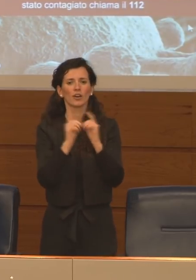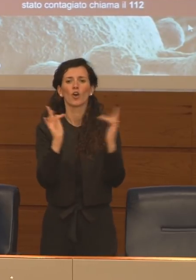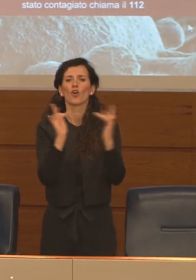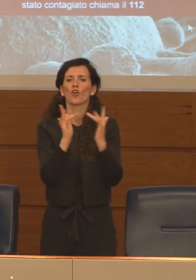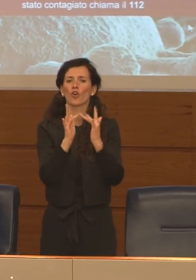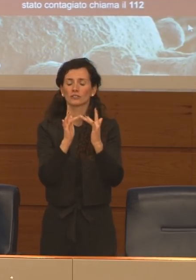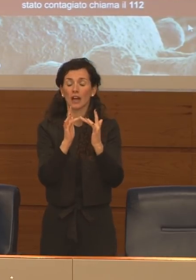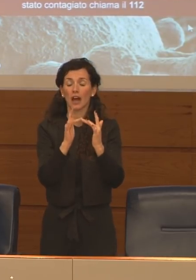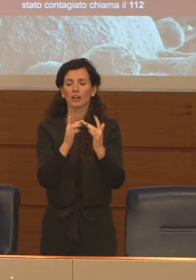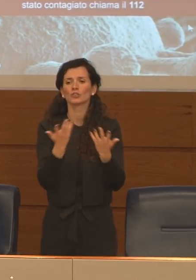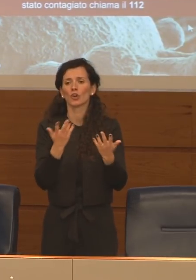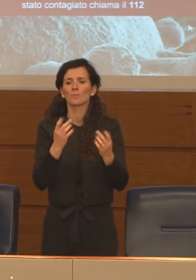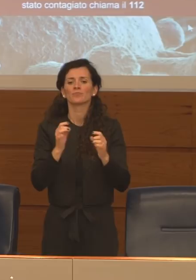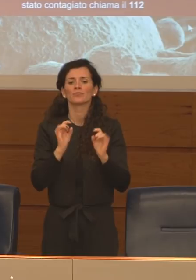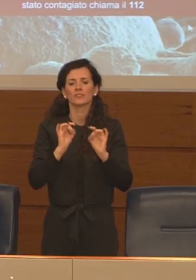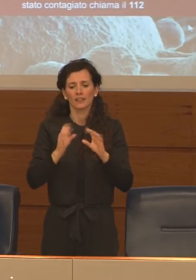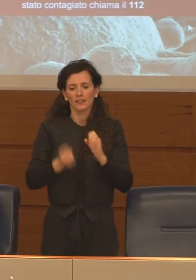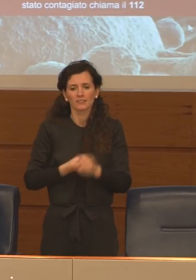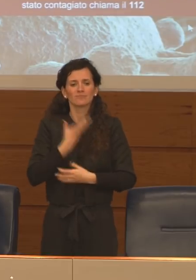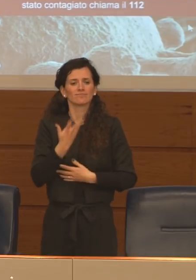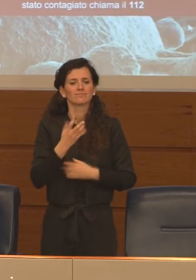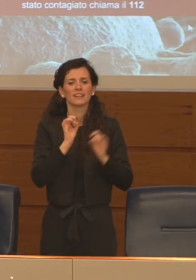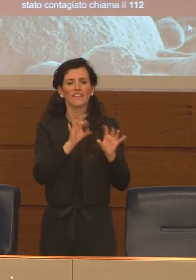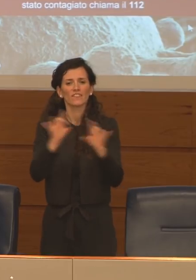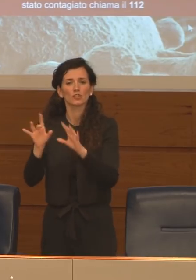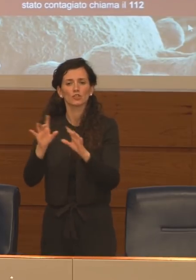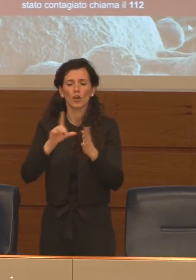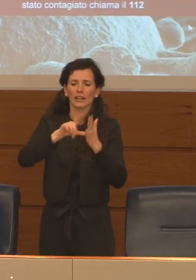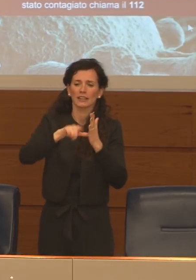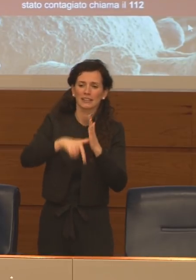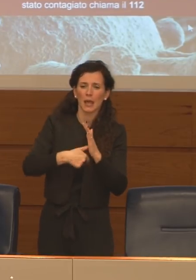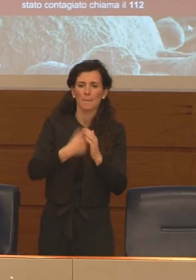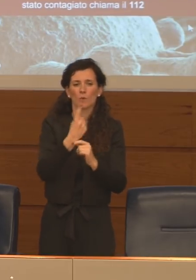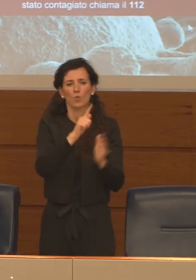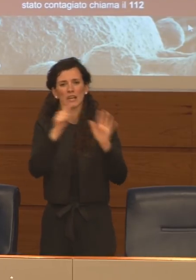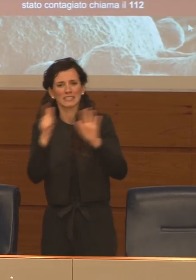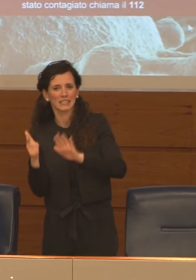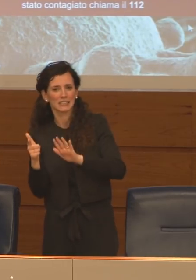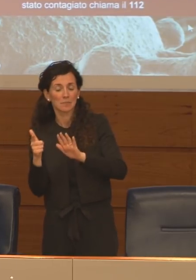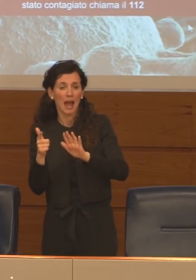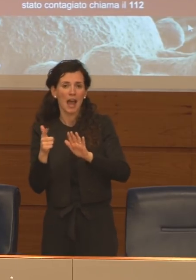una settimana con un valori minimi o superiori tant'è che consideriamo 14 giorni